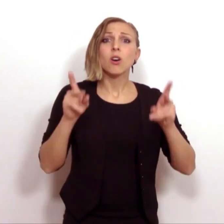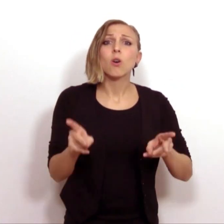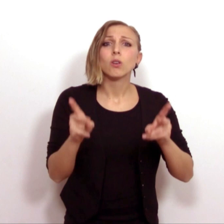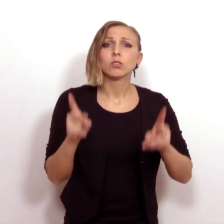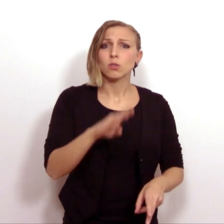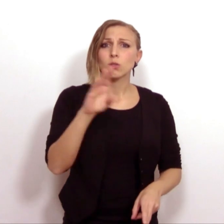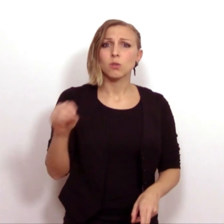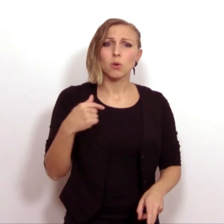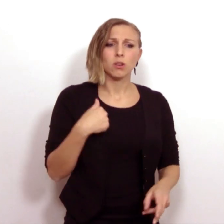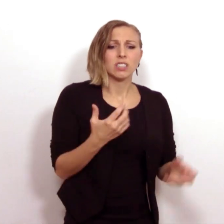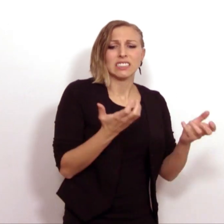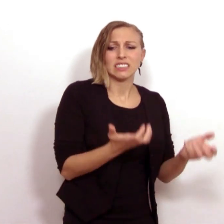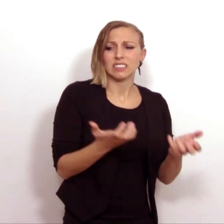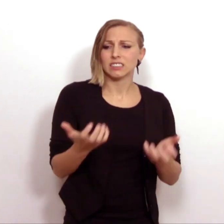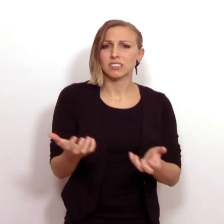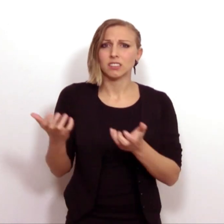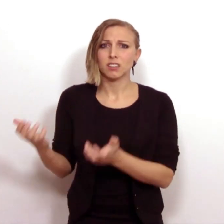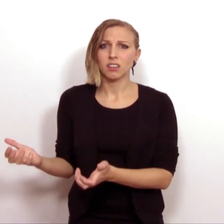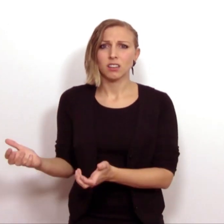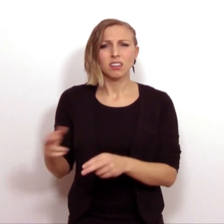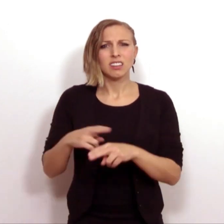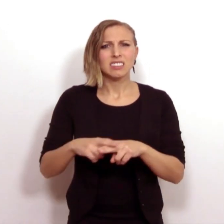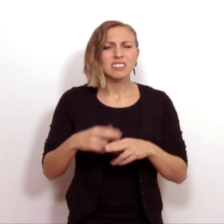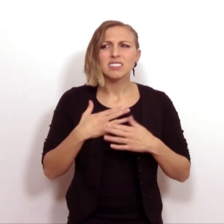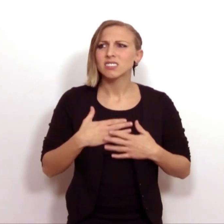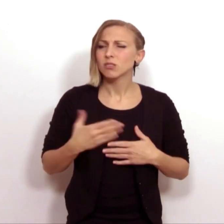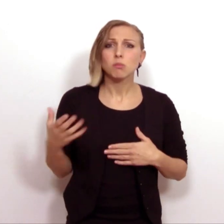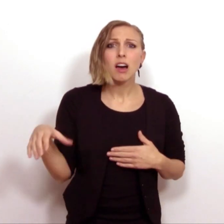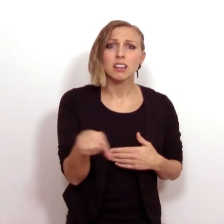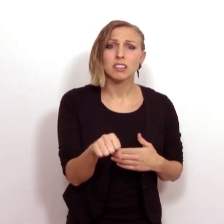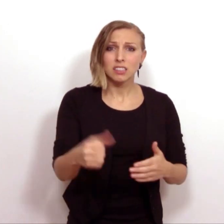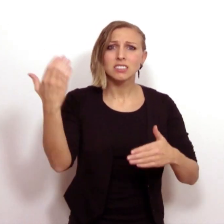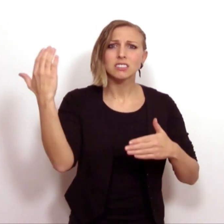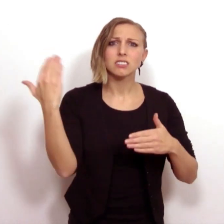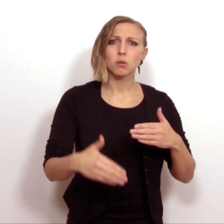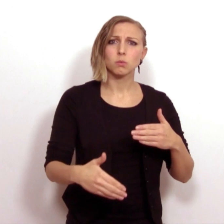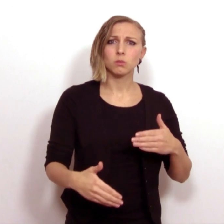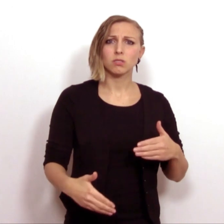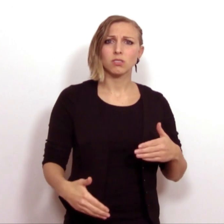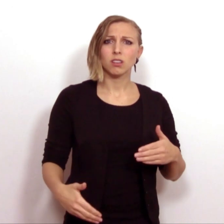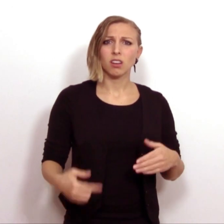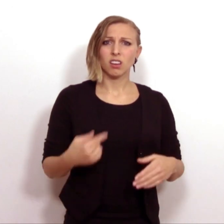För också när jag tvivlar, det känns som allt är slut.